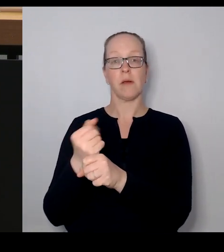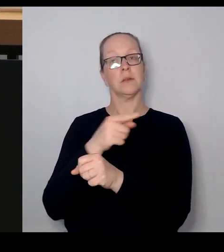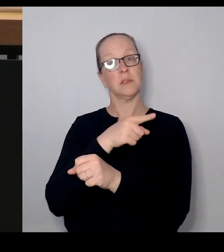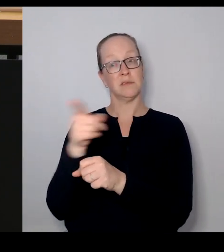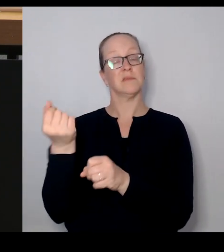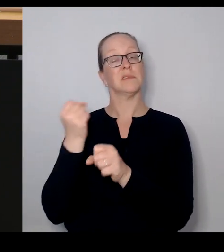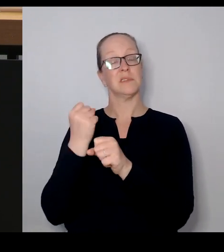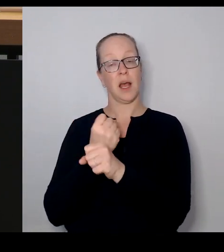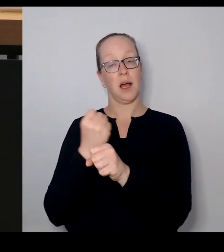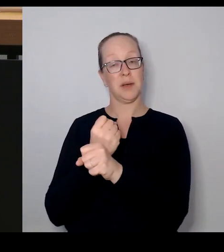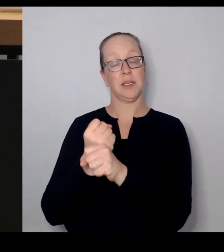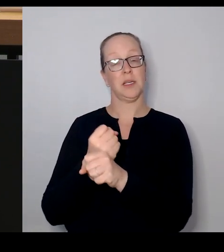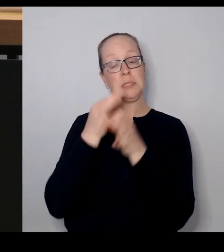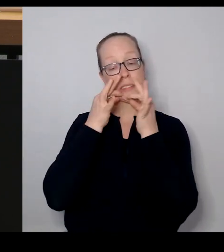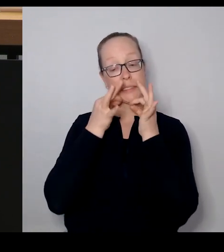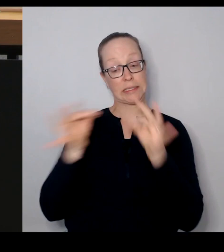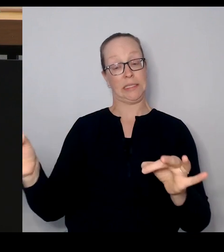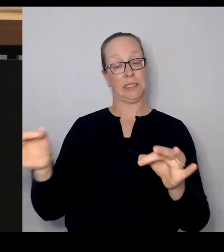Sie uns hier heute präsentiert haben.